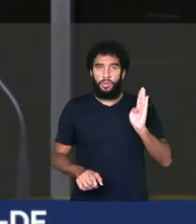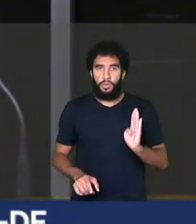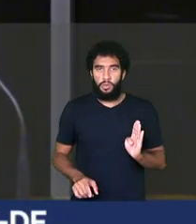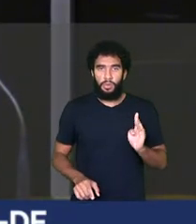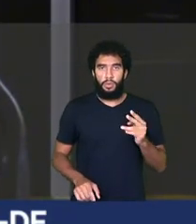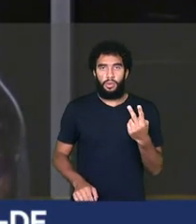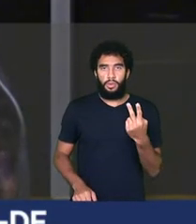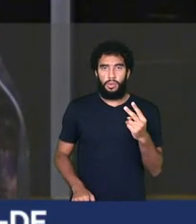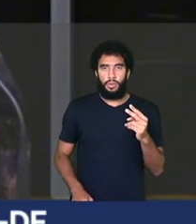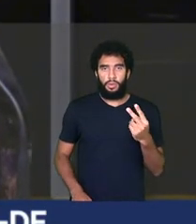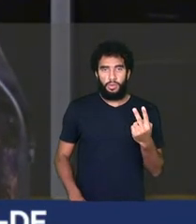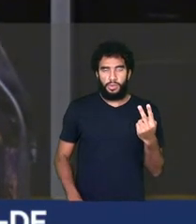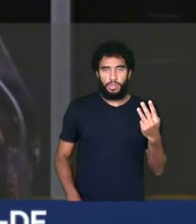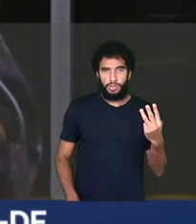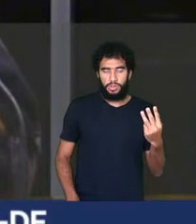TURISMO NA ÁFRICA DO SUL, MAS